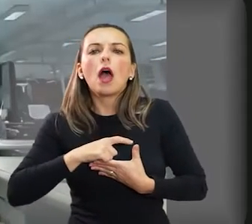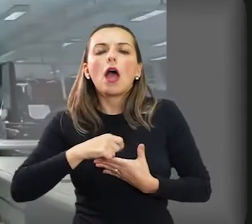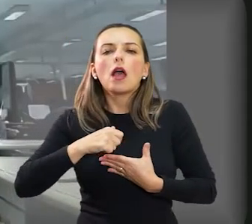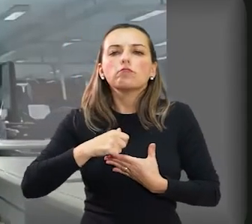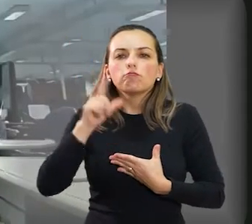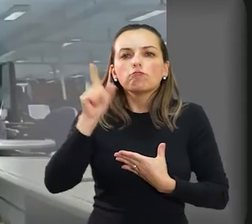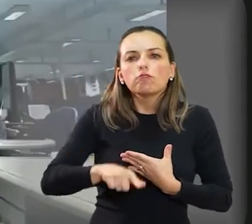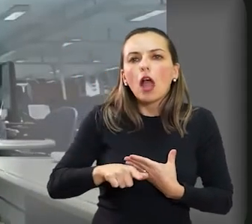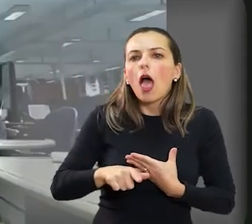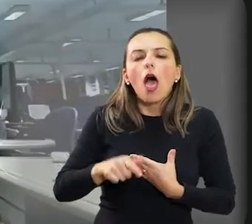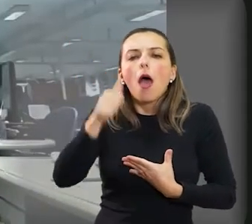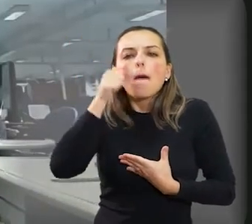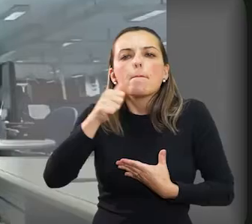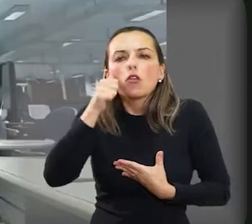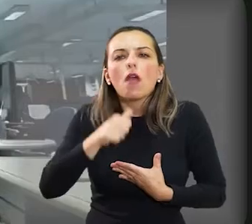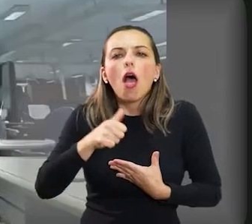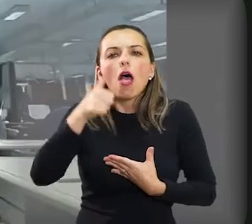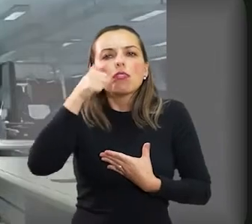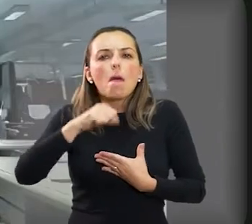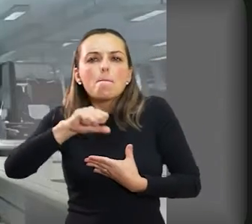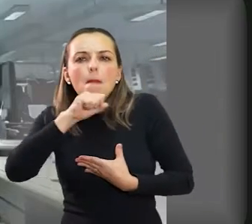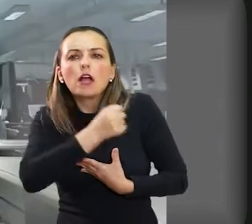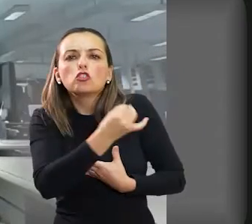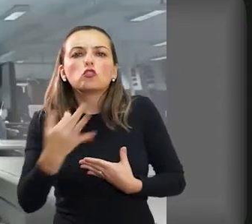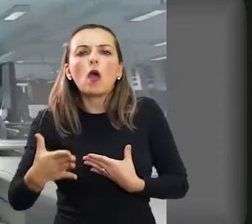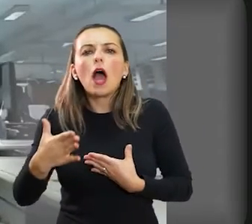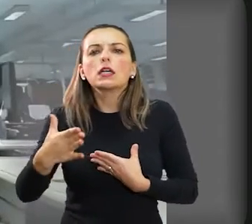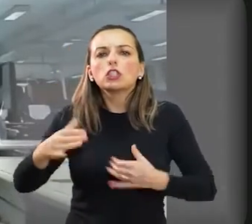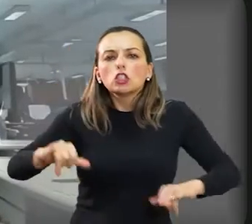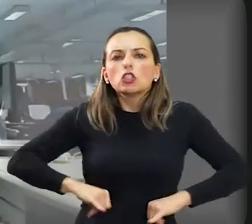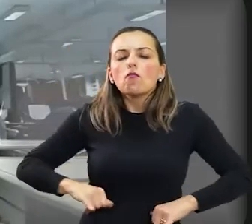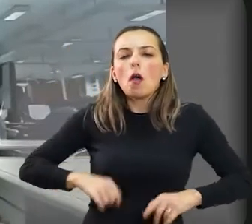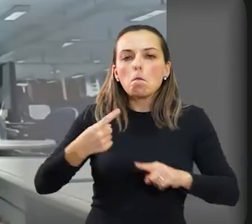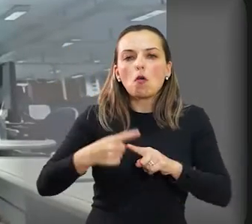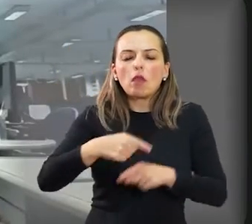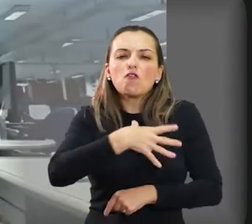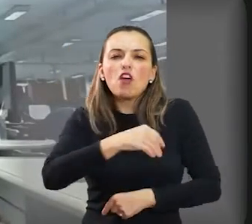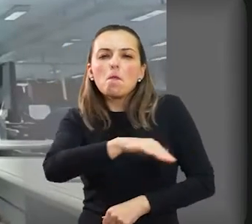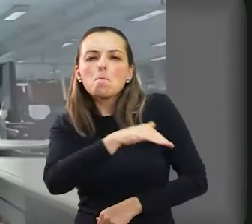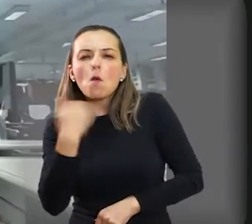puderam nem velar os seus corpos? Porque os corpos desapareceram? E eu acho que essa audiência pública